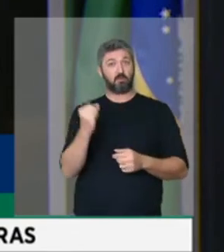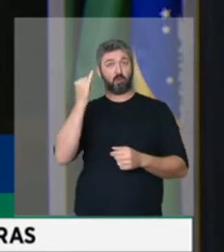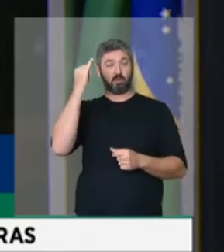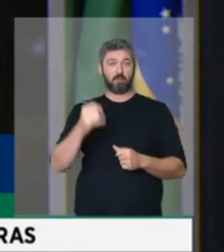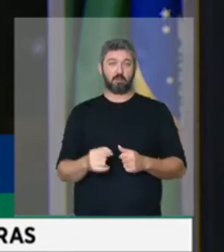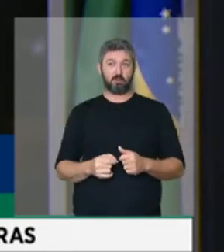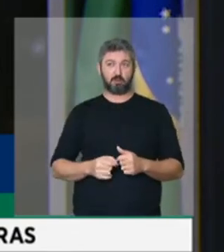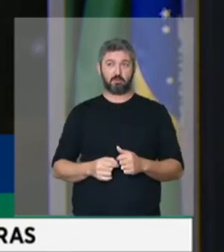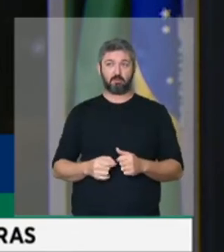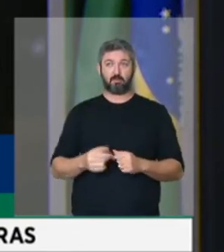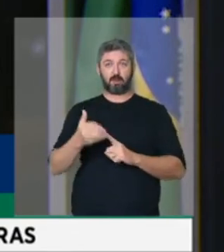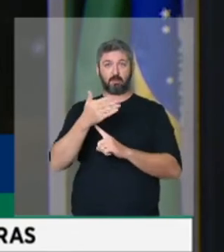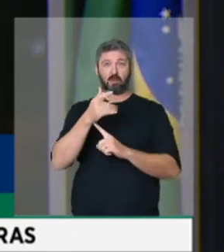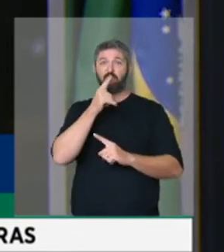DE 60 REAIS. MAS PAGAMOS MAIS